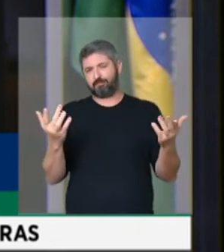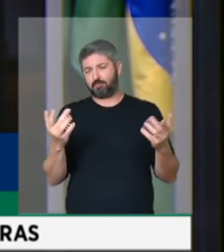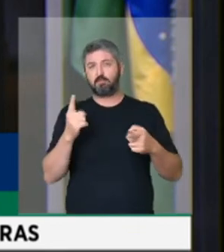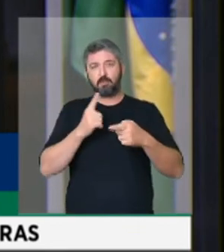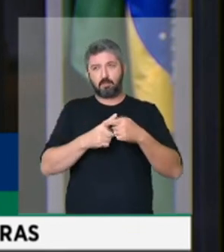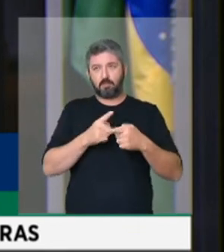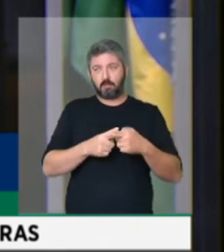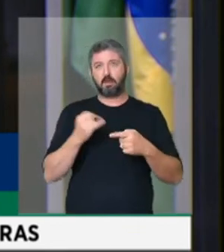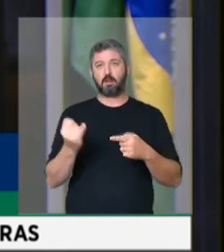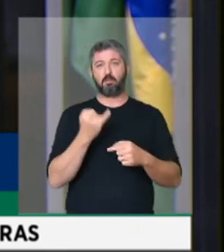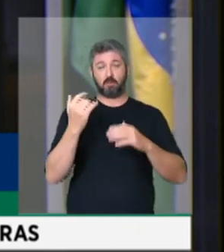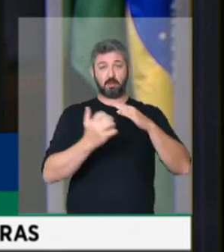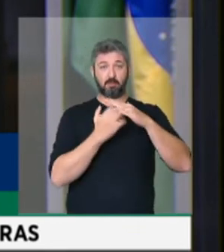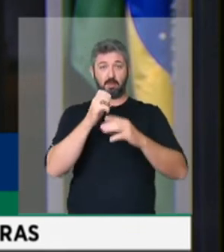EM VISTA IMPORTÂNCIA DA EMPRESA ELETROBRAS E O QUE